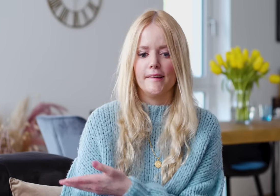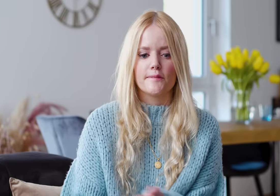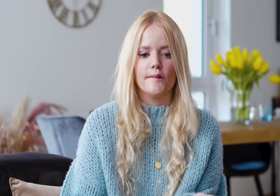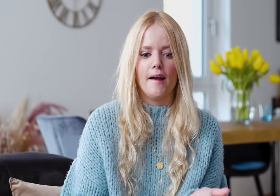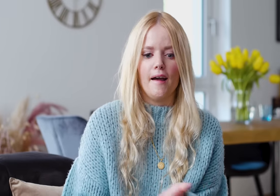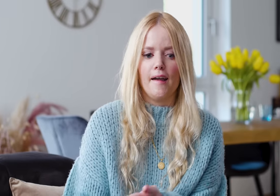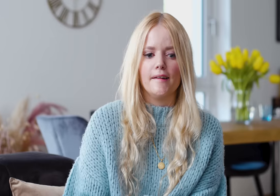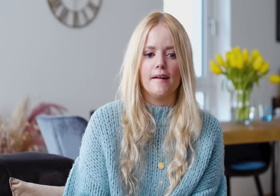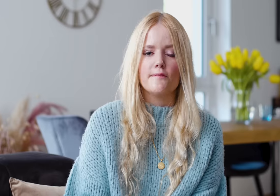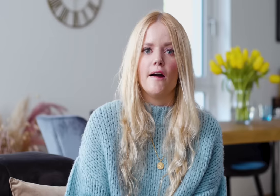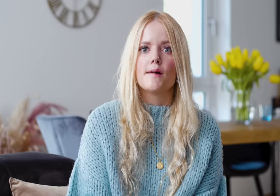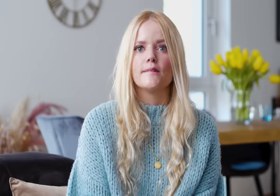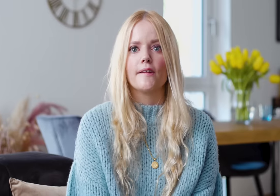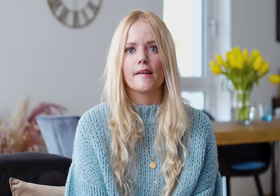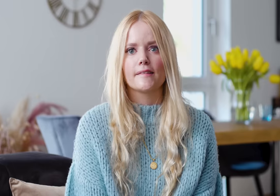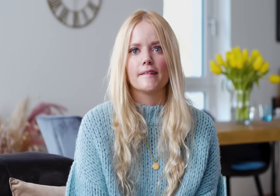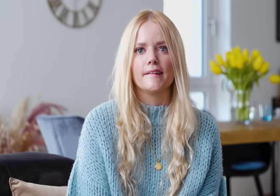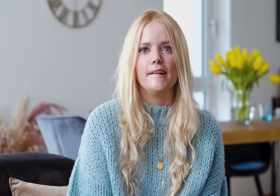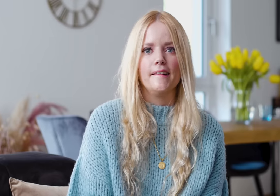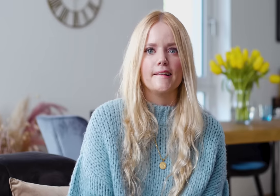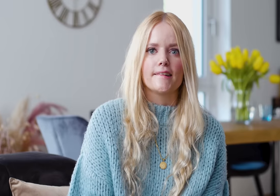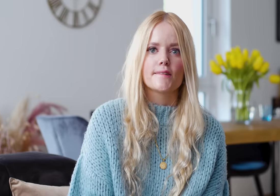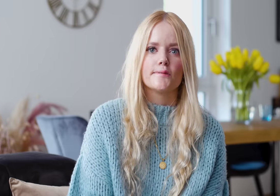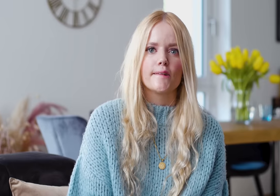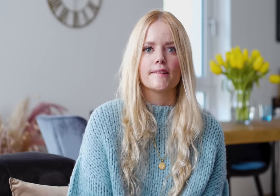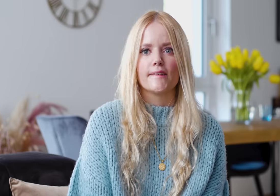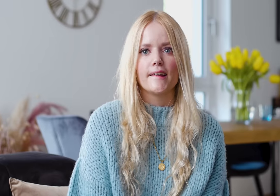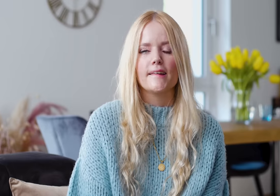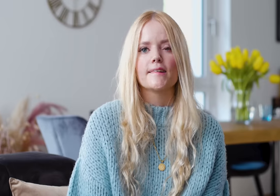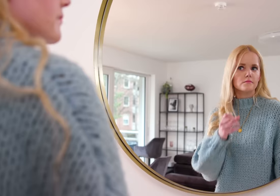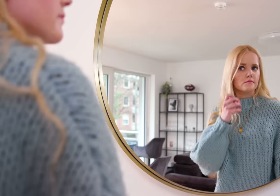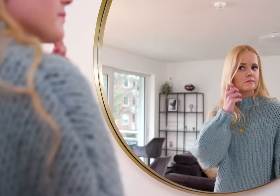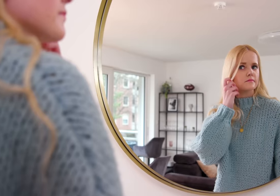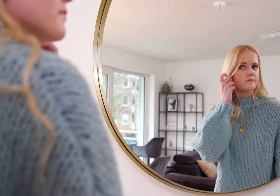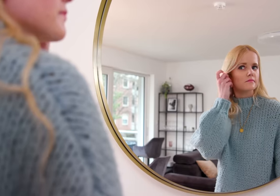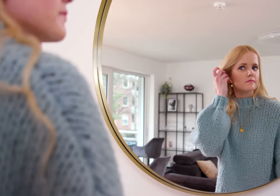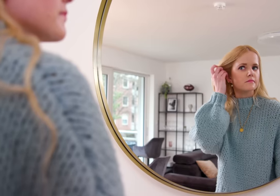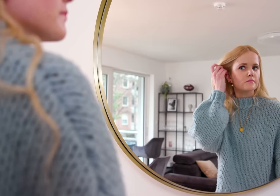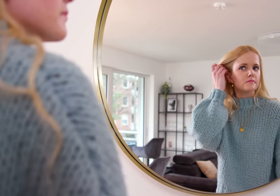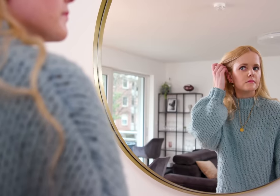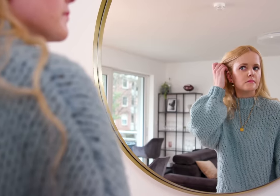Ich war ein Fabelwesen, dass es funktioniert. (Hoffnungsvolle Musik)